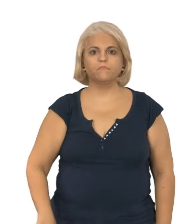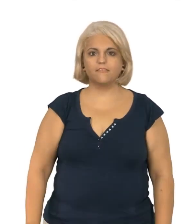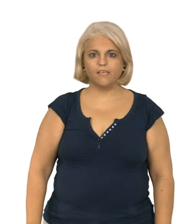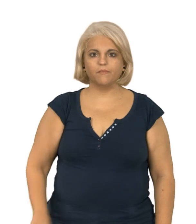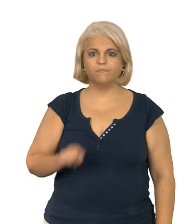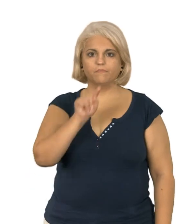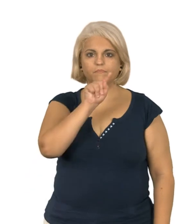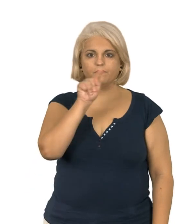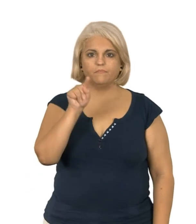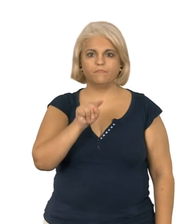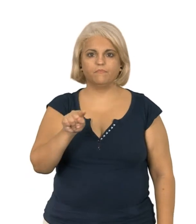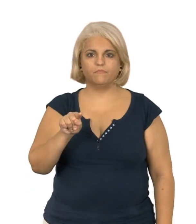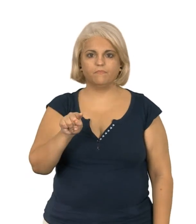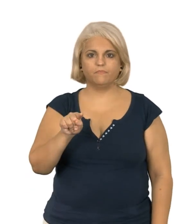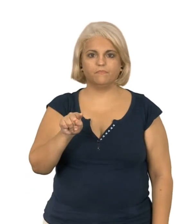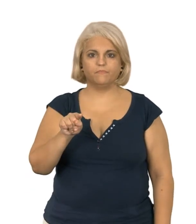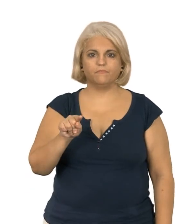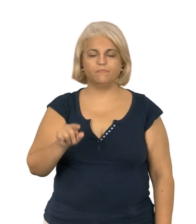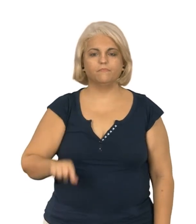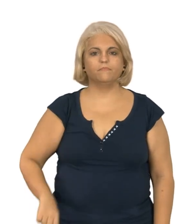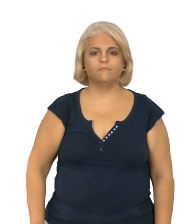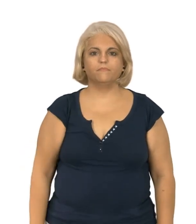Z